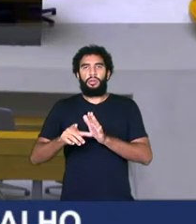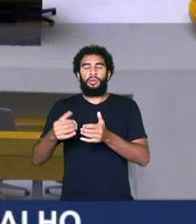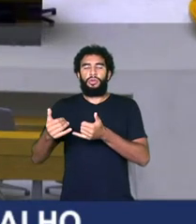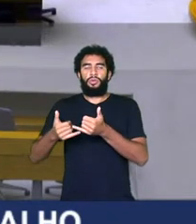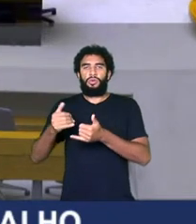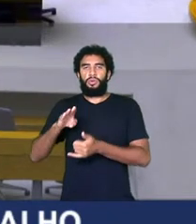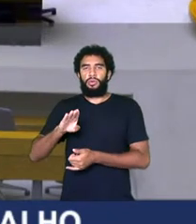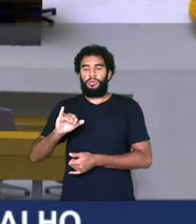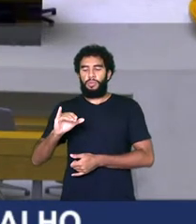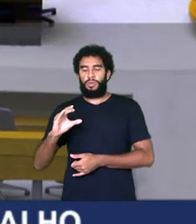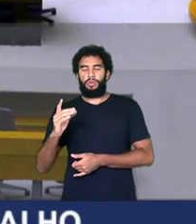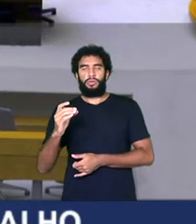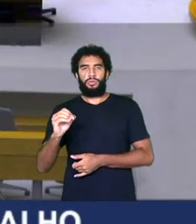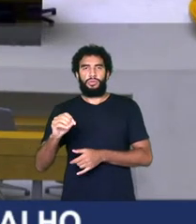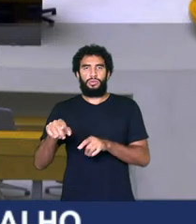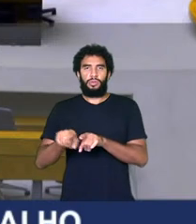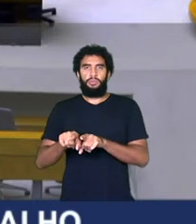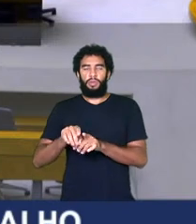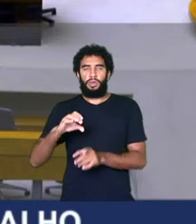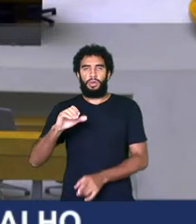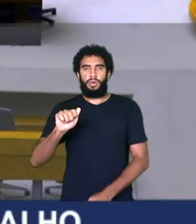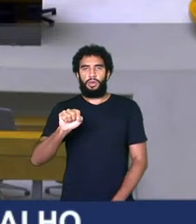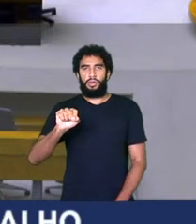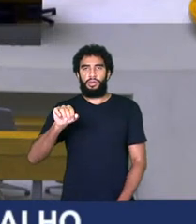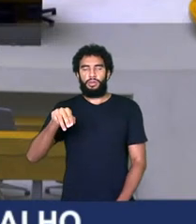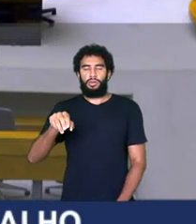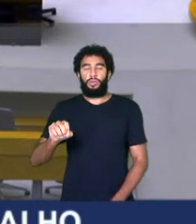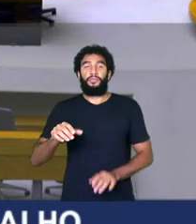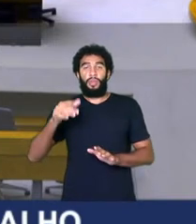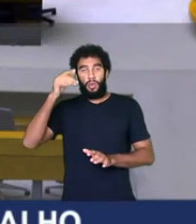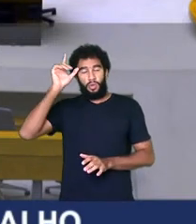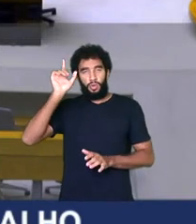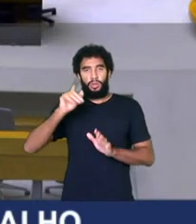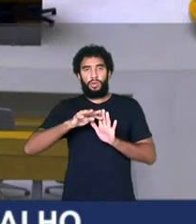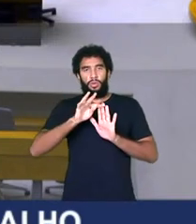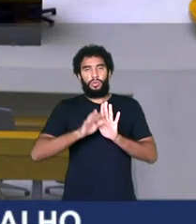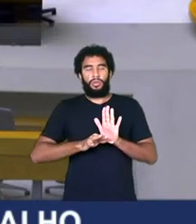DEVE RETOMAR A VOTAÇÃO DO PROJETO QUE LEGALIZA O JOGO DO BICHO E CASSINOS NO BRASIL. ONTEM O TEXTO-BASE FOI